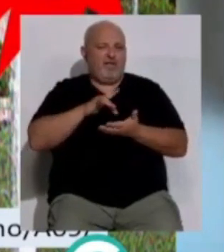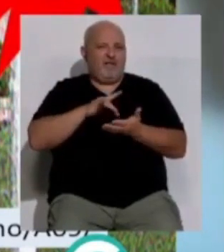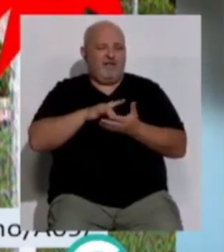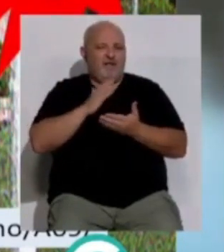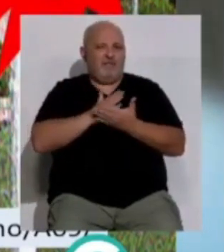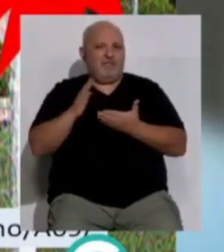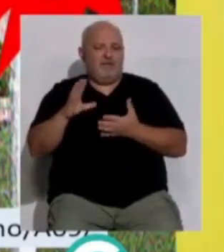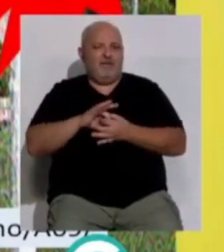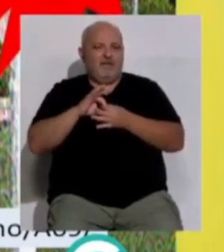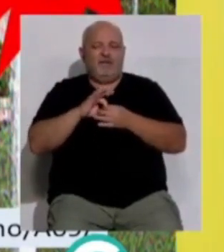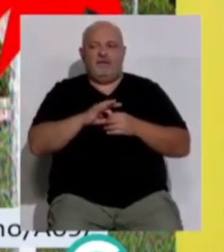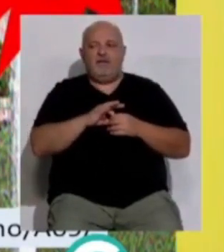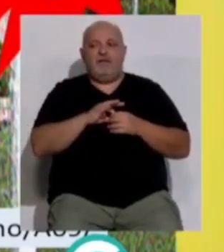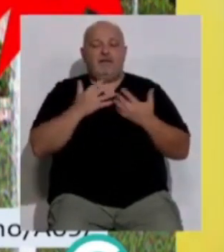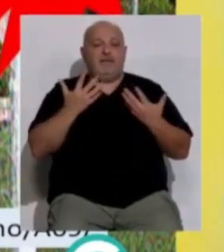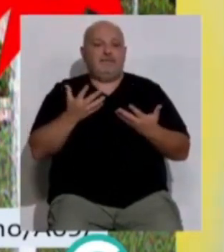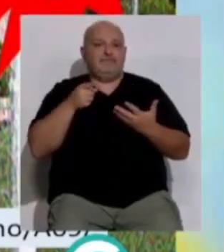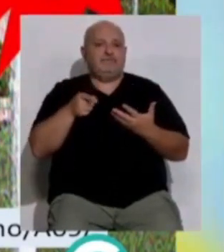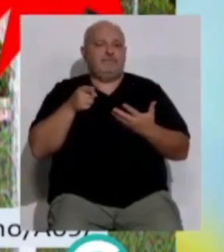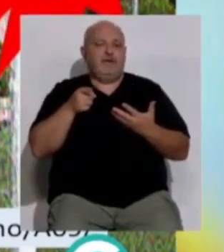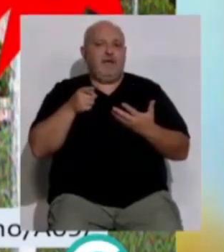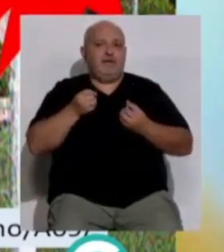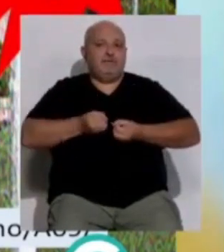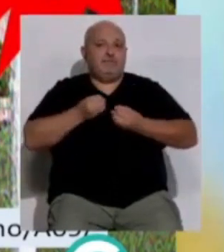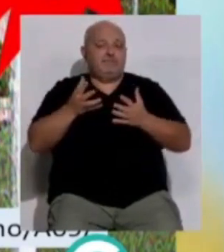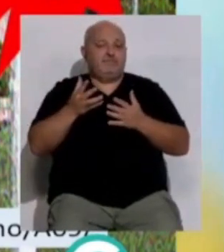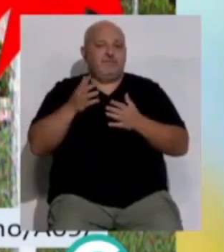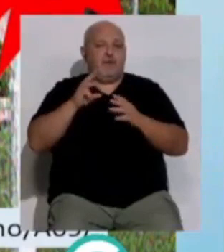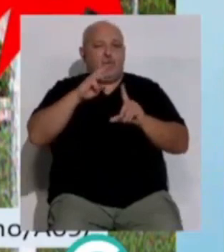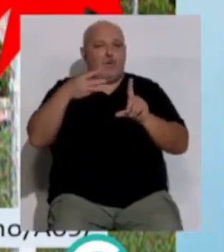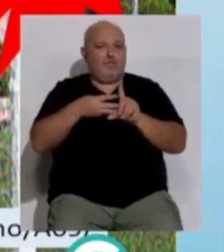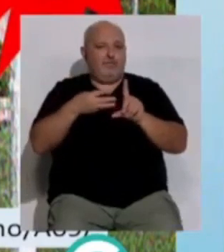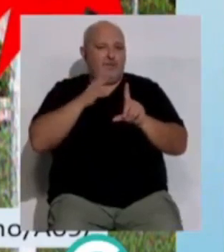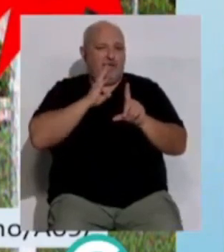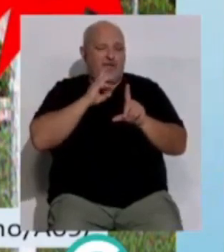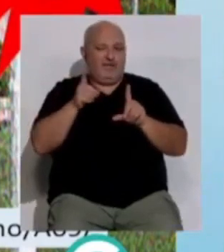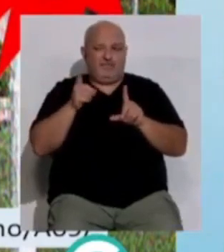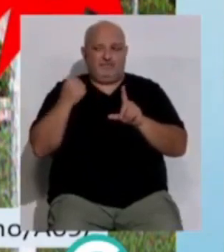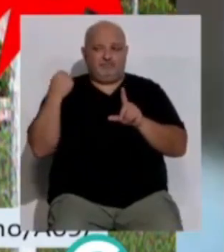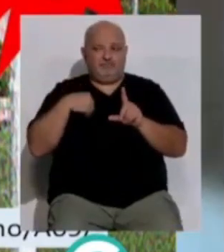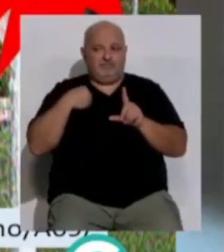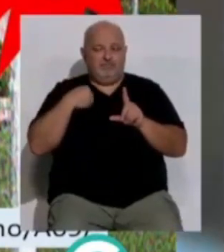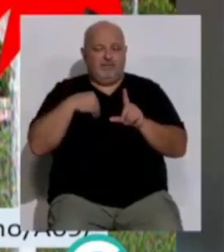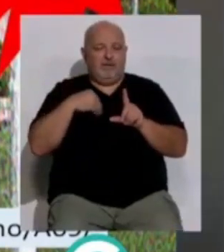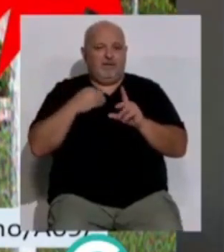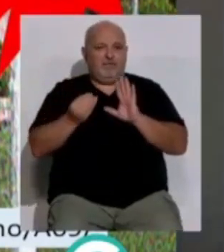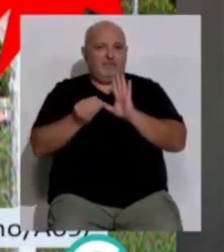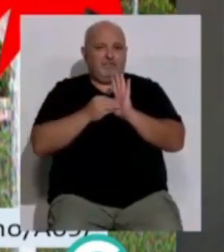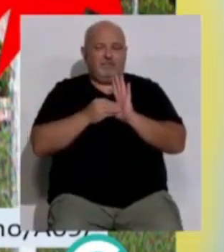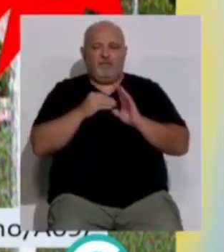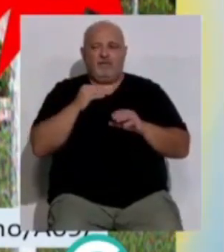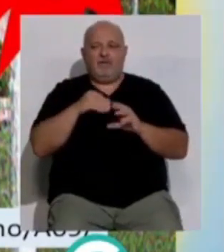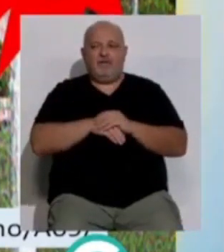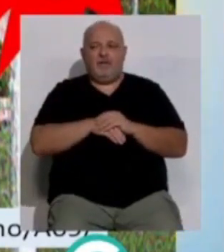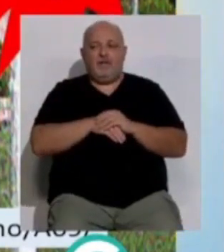del país Así que comunicarse por la página web de que aparece la dirección ahí se lamauca es o si no